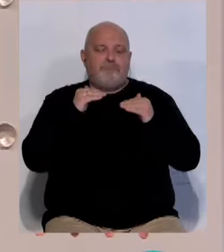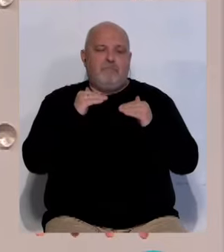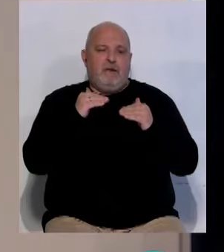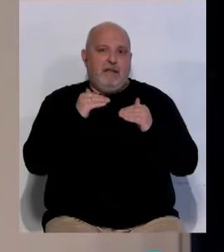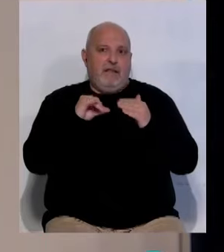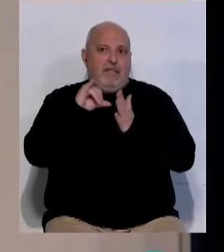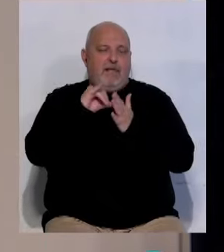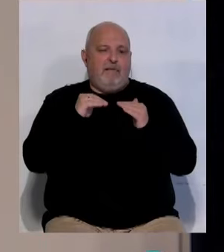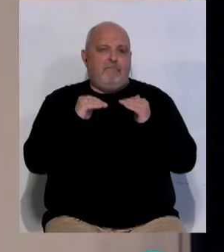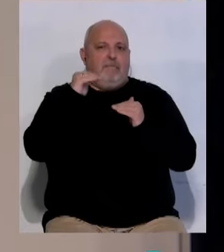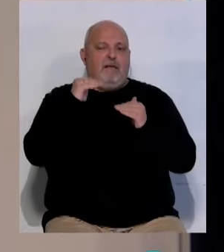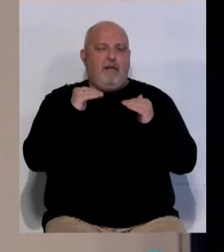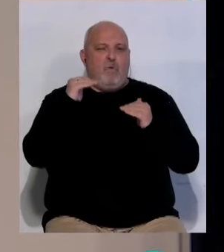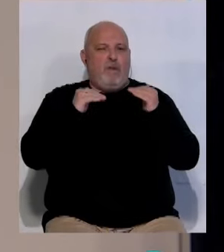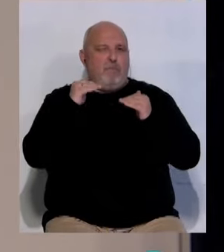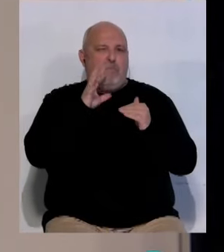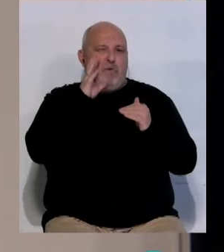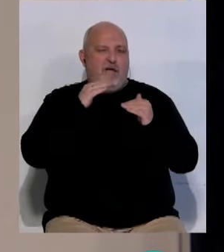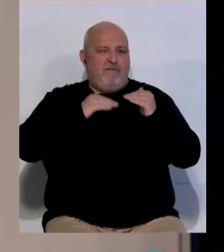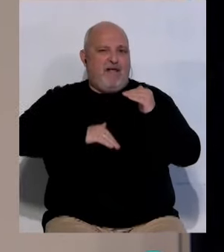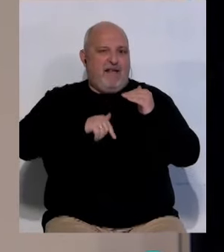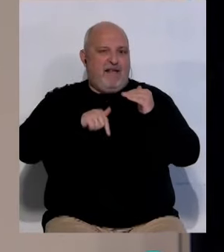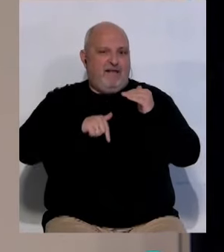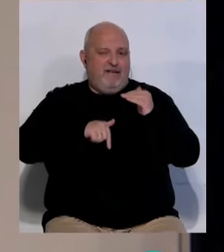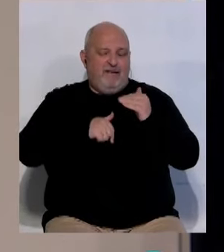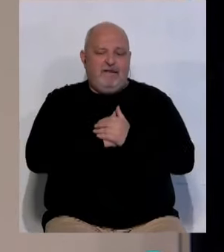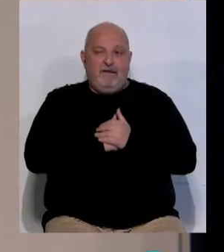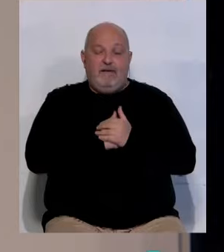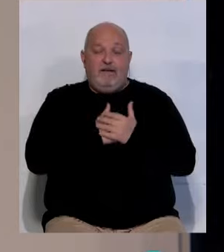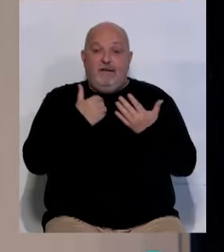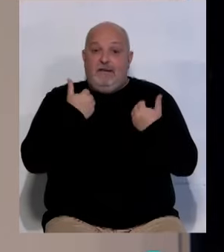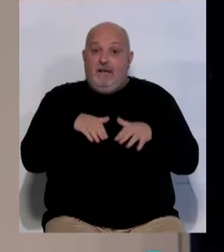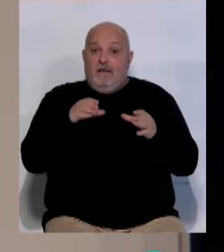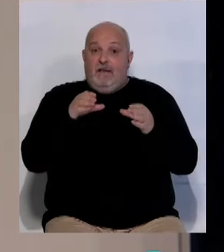cuenta pues la igualdad que hay por la zona baja y que en el momento que el equipo más regular de